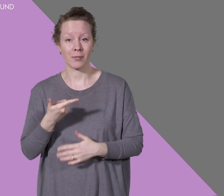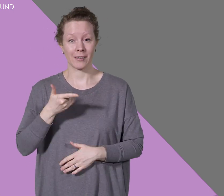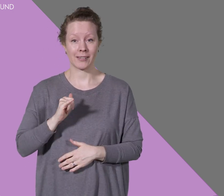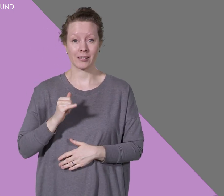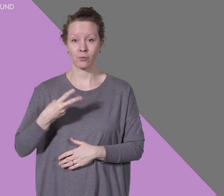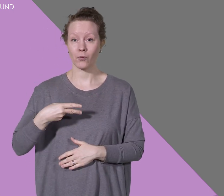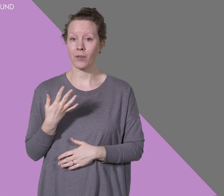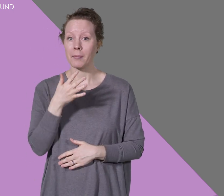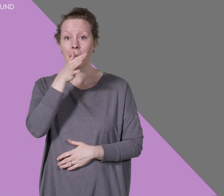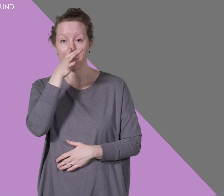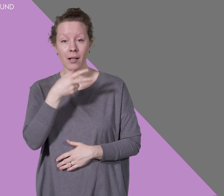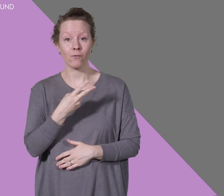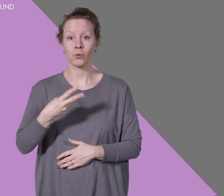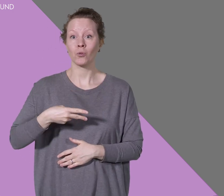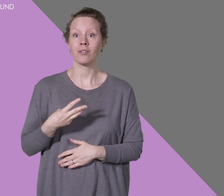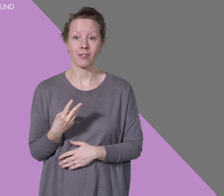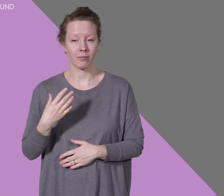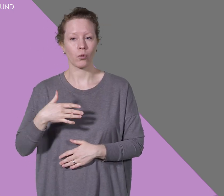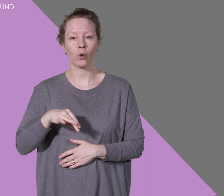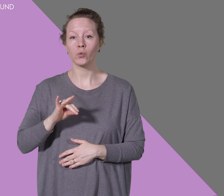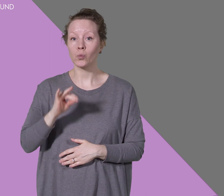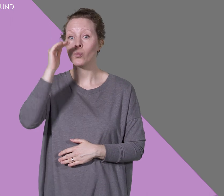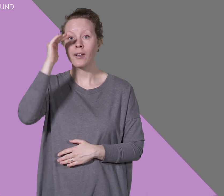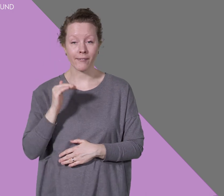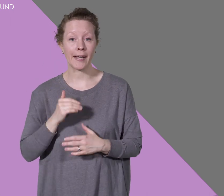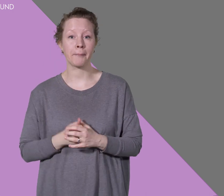tisdagen den 25.4.2023 kl. 19.00.